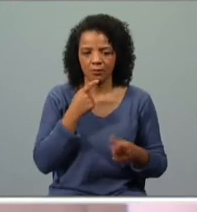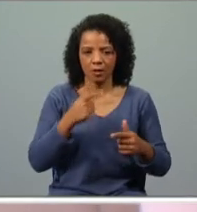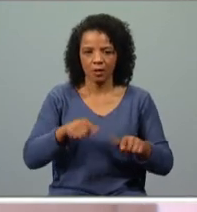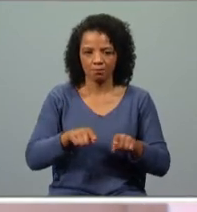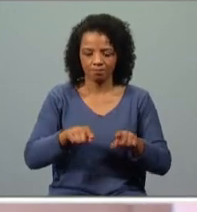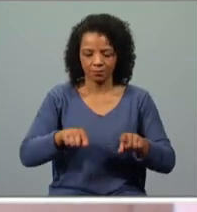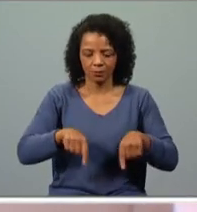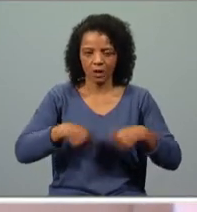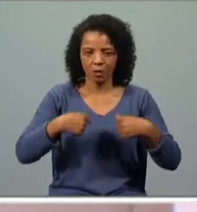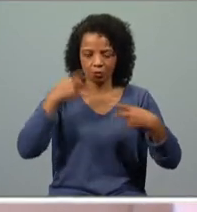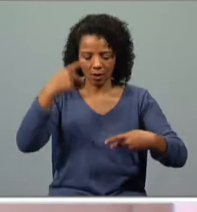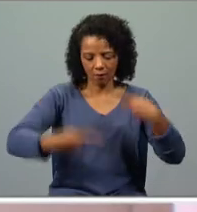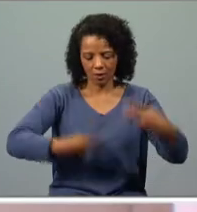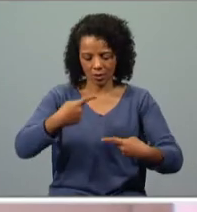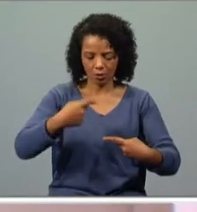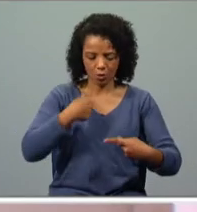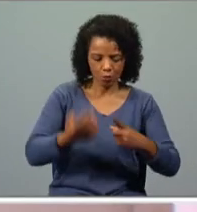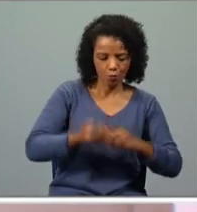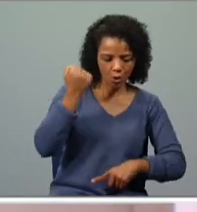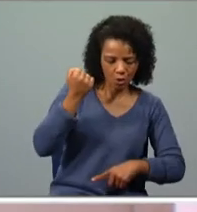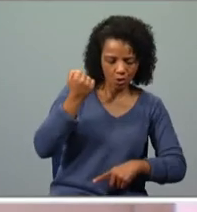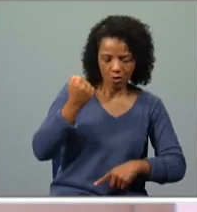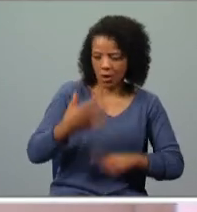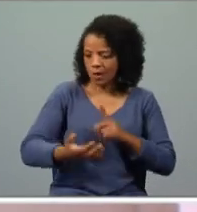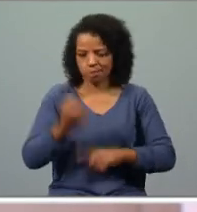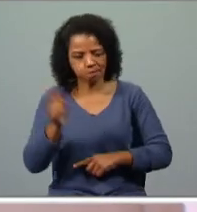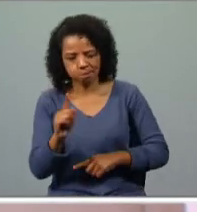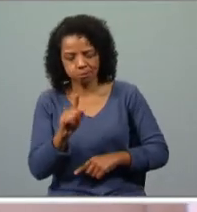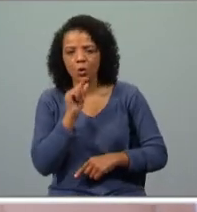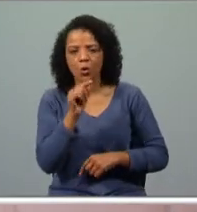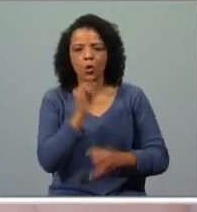autoavaliação se conseguiste ou não se consegue sou não identi os pronomes e 自我評估你是否成功我可以不識別代詞和